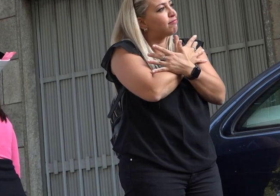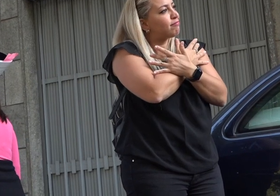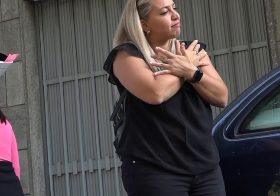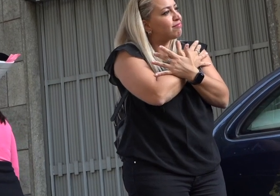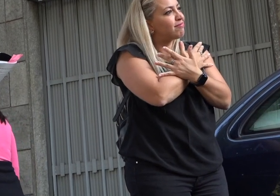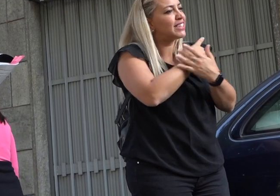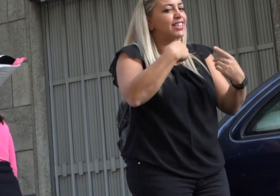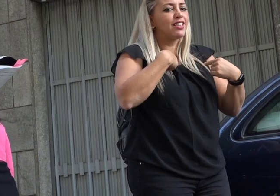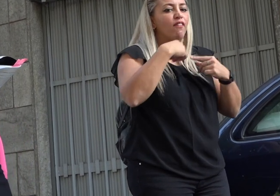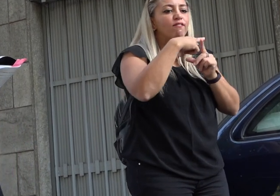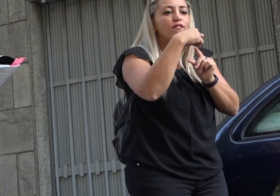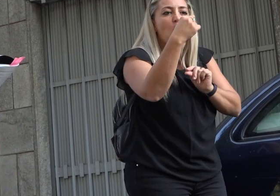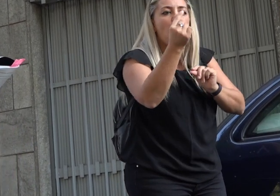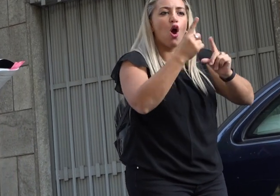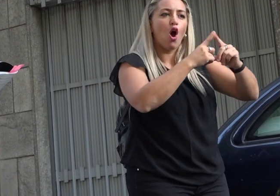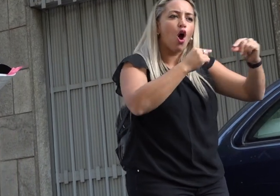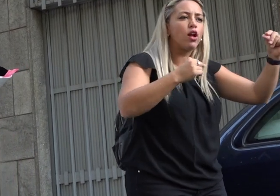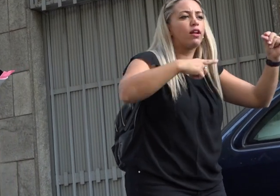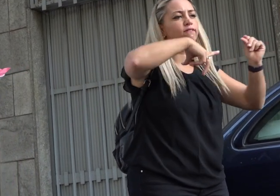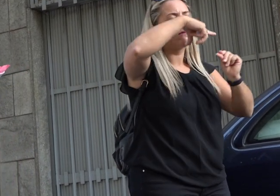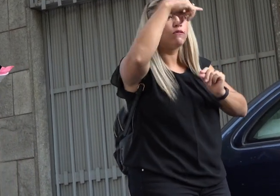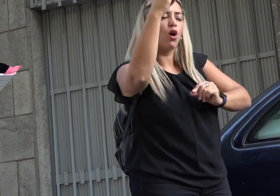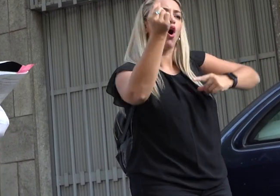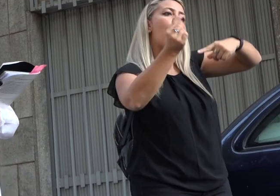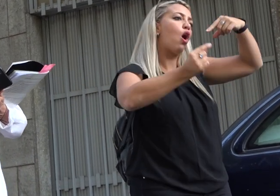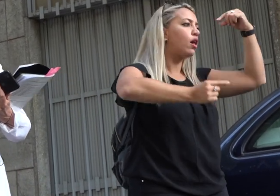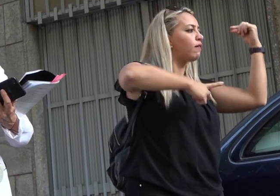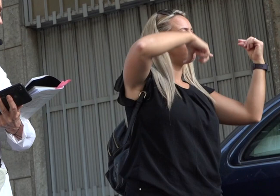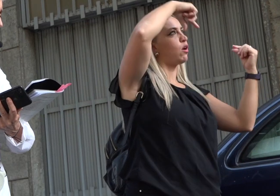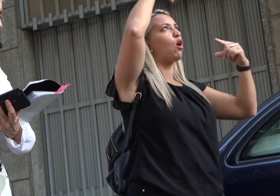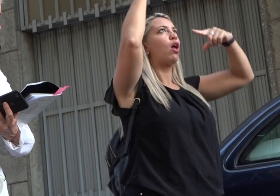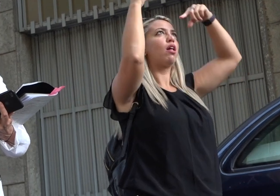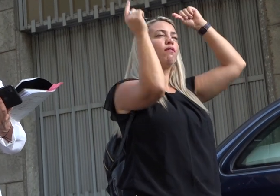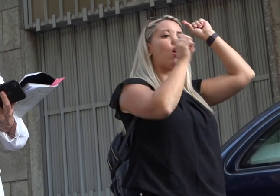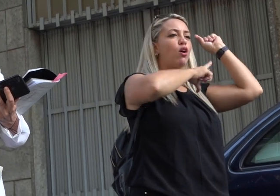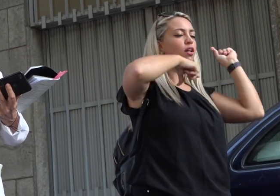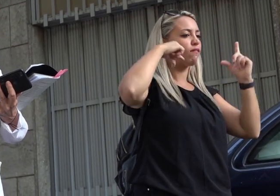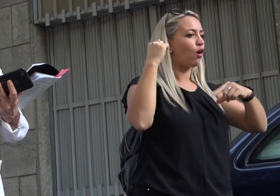Sono foglie e foglie e ancora foglie.